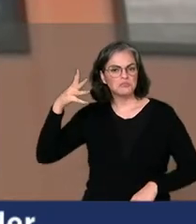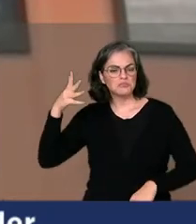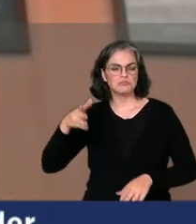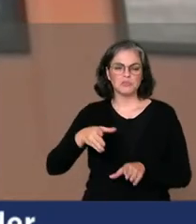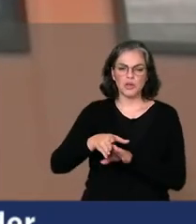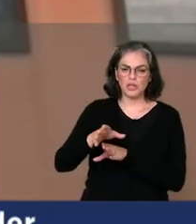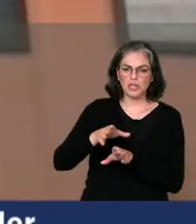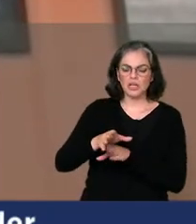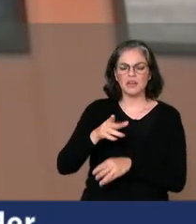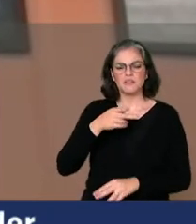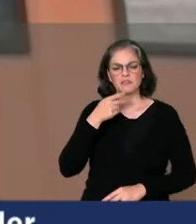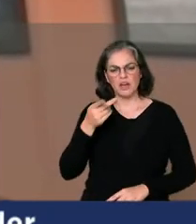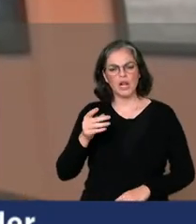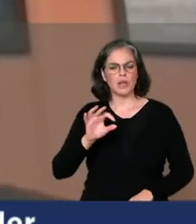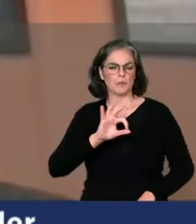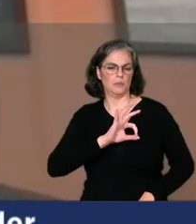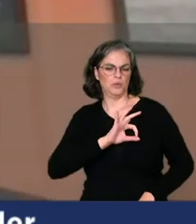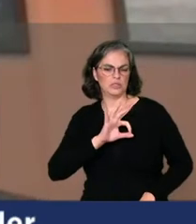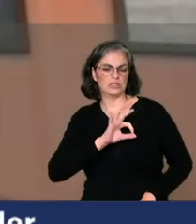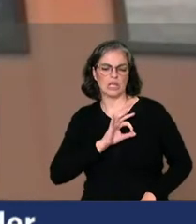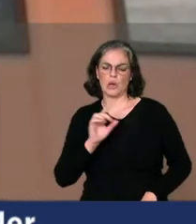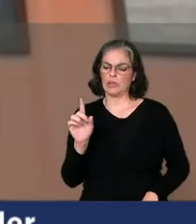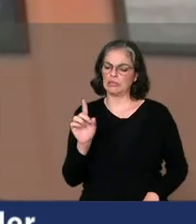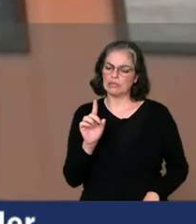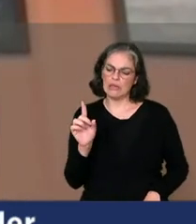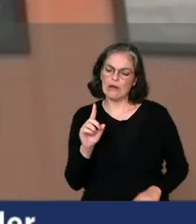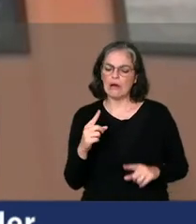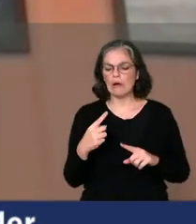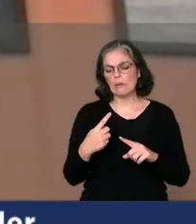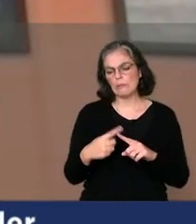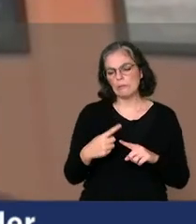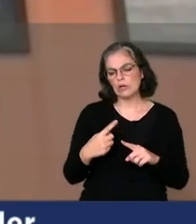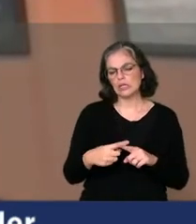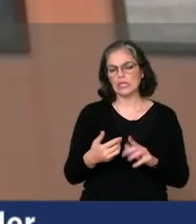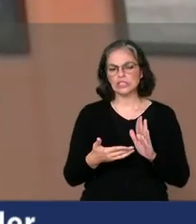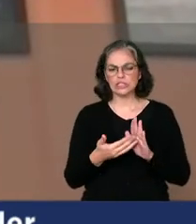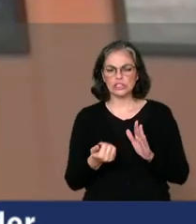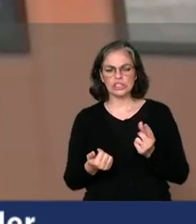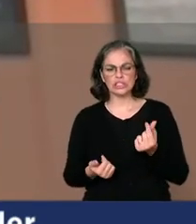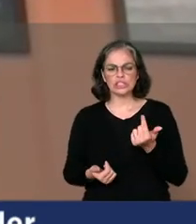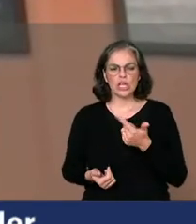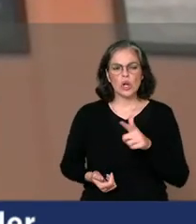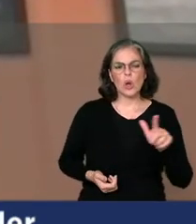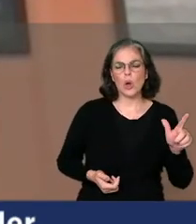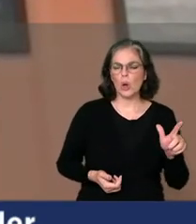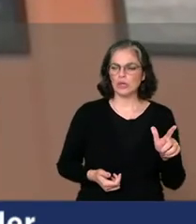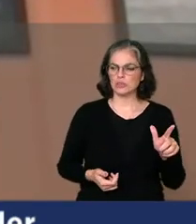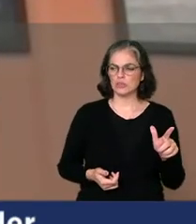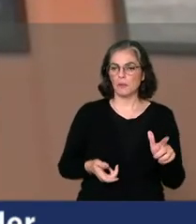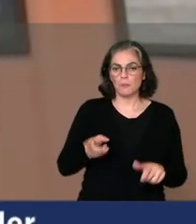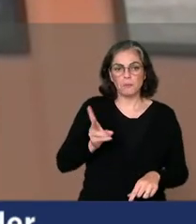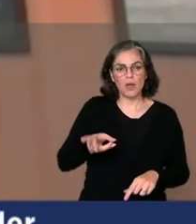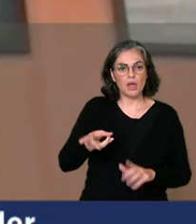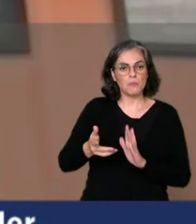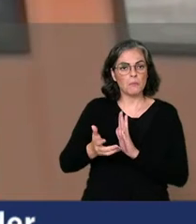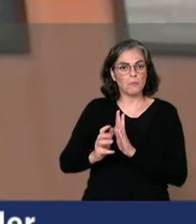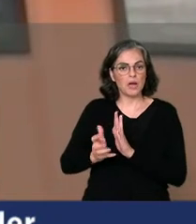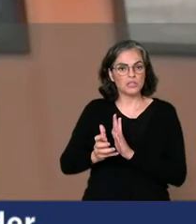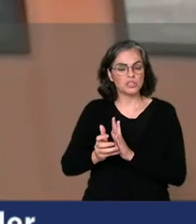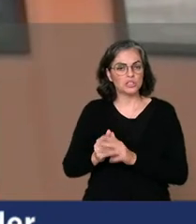PROJETO ANTERIOR, VÁRIOS DIZENDO QUE ESSE AQUI OS POLICIAIS, A GENTE NÃO VAI COLOCAR PORQUE SENÃO VAI TIRAR DINHEIRO DAS OUTRAS Á REAS, MESMO PARTIDOS QUE